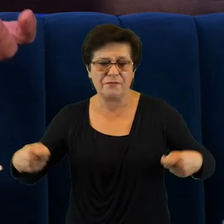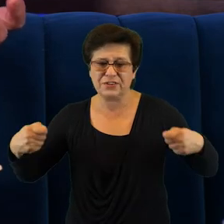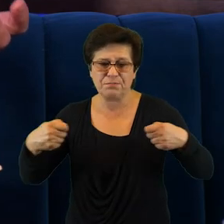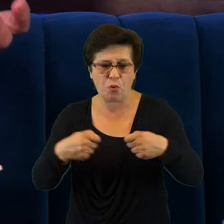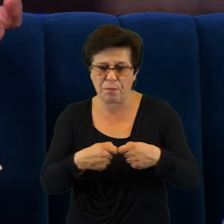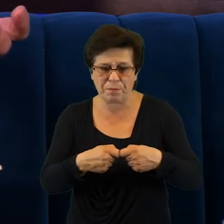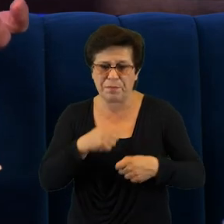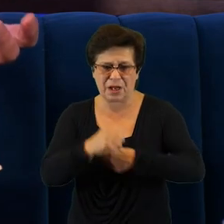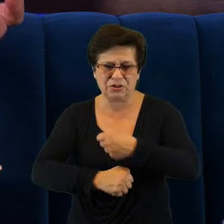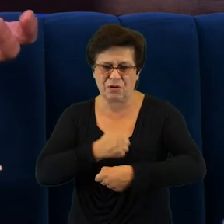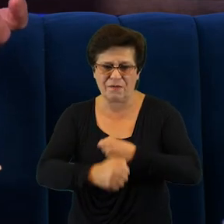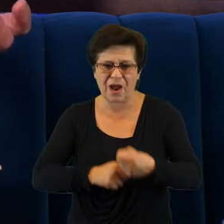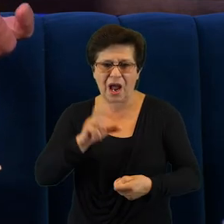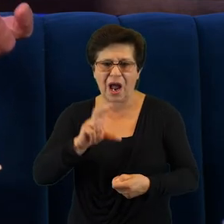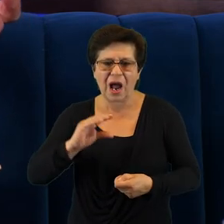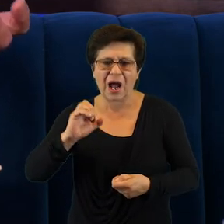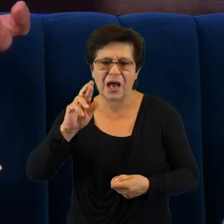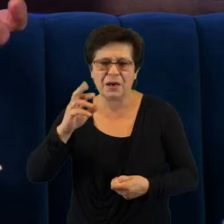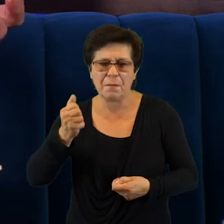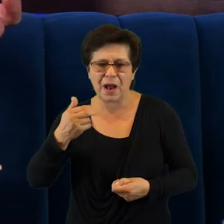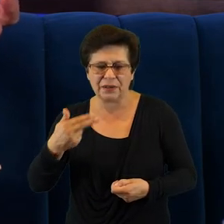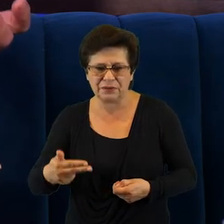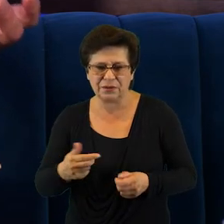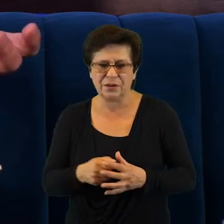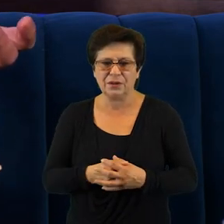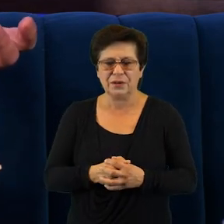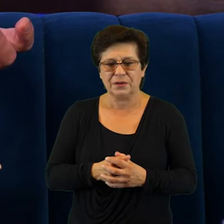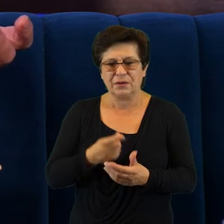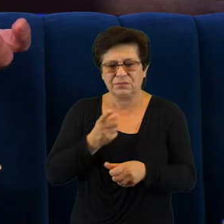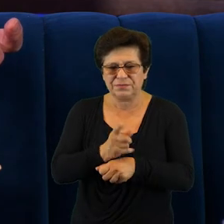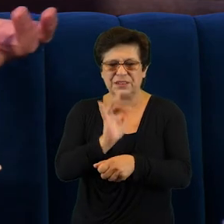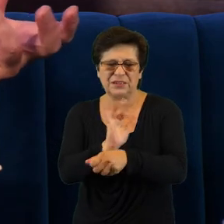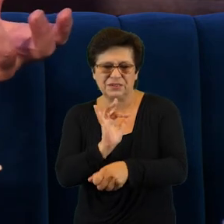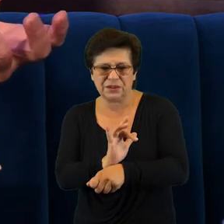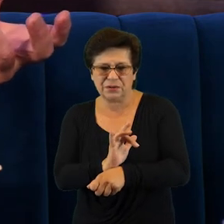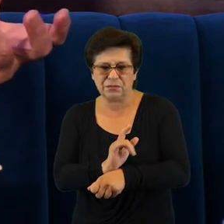bo to jest jakiś krąg antysemitów, [niezrozumiałe], eunuchów, nie wiadomo czego i on przyjechał z niczym